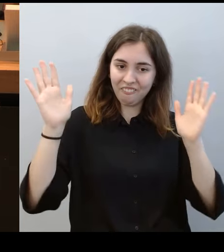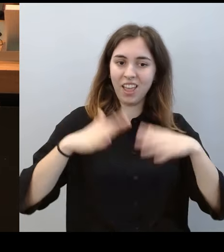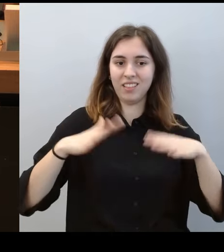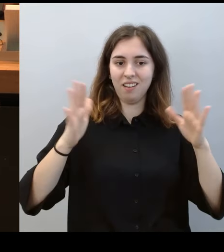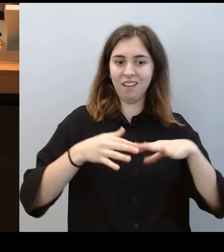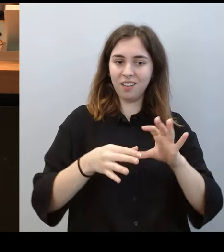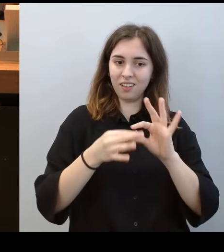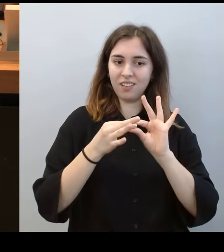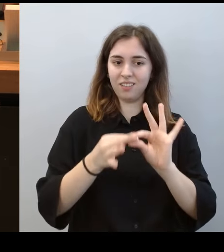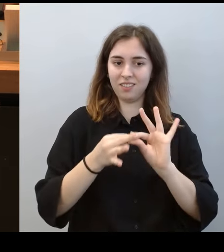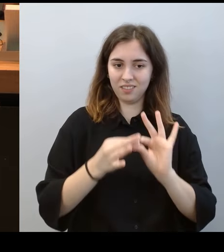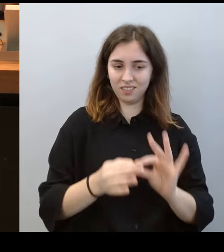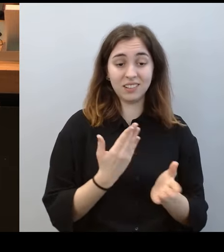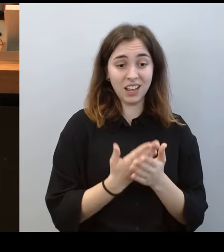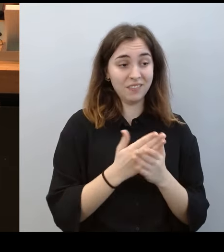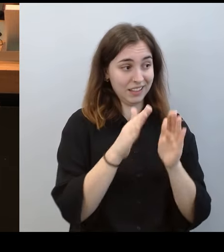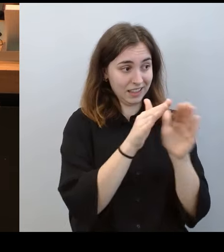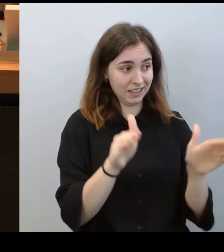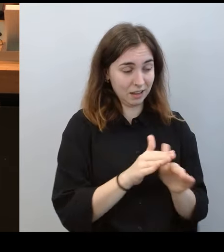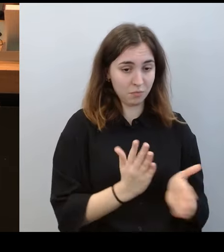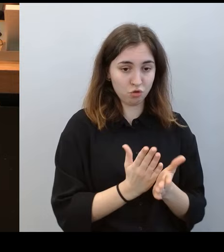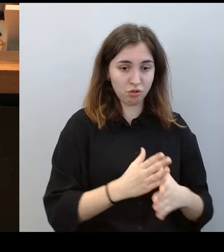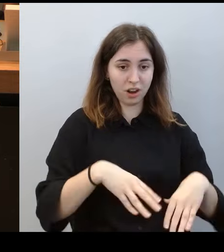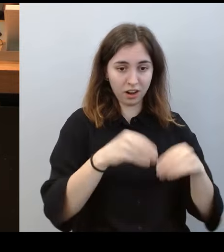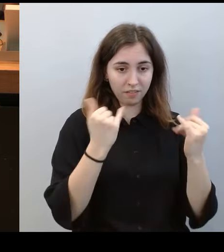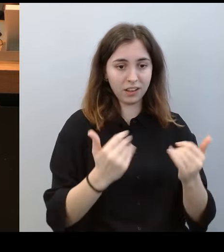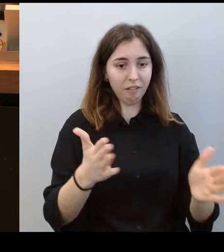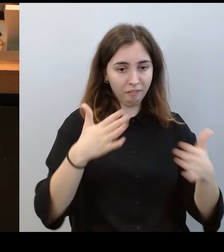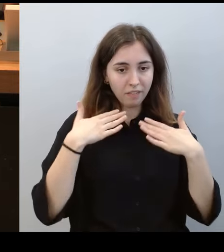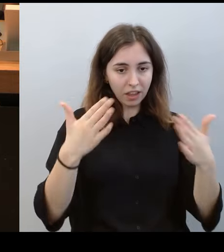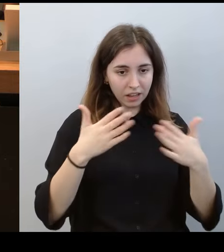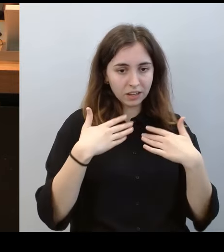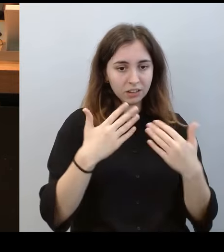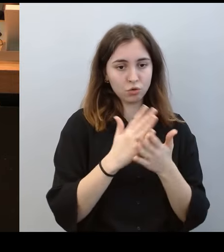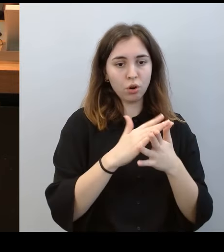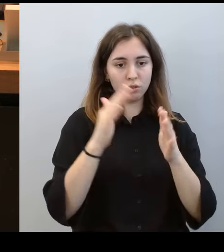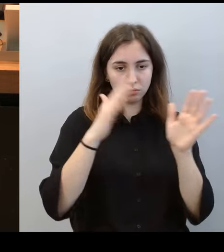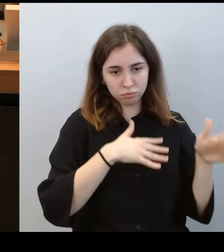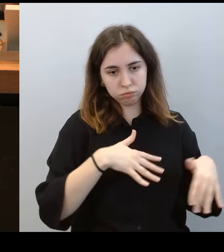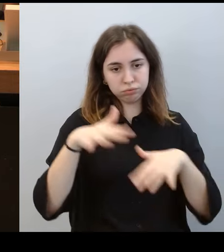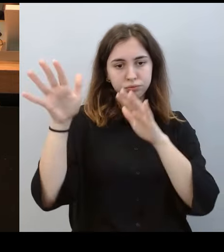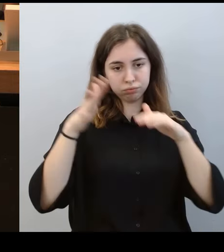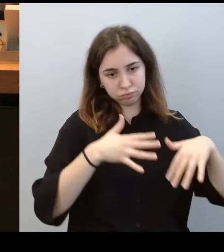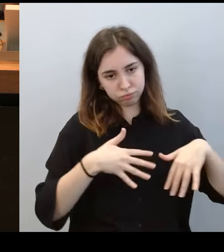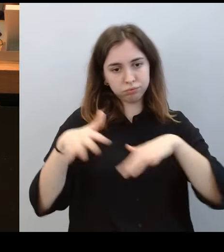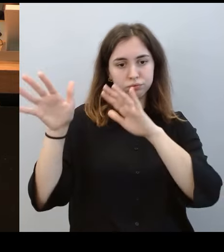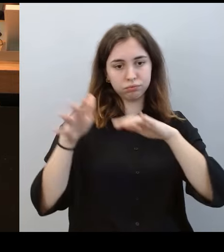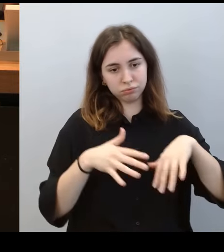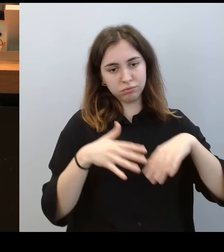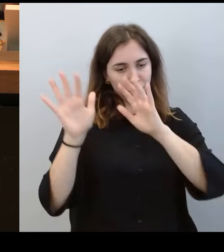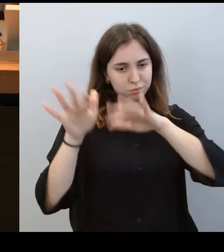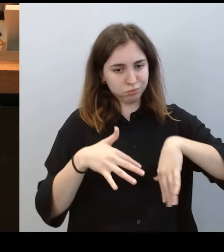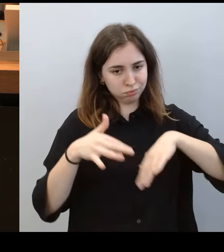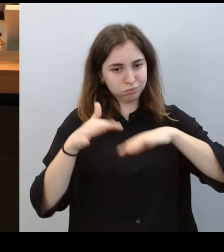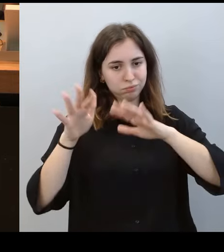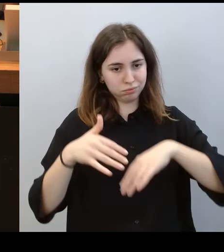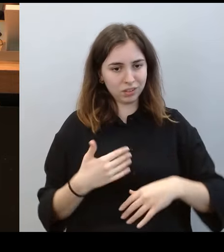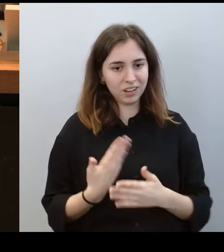in südöstliche Richtung. Dort kam er her und brachte Emissionsartikel aus Kohle und Holzverbrennung aus Tschechien und